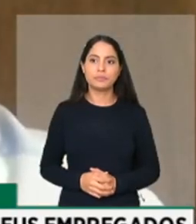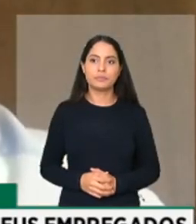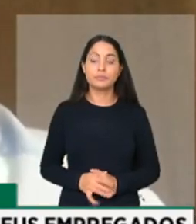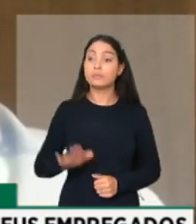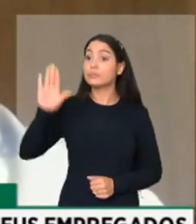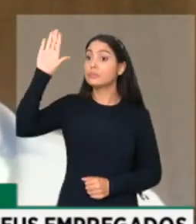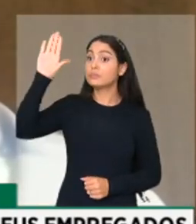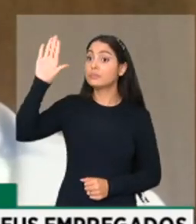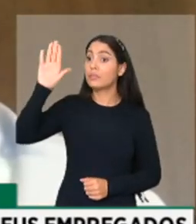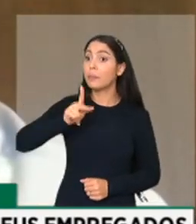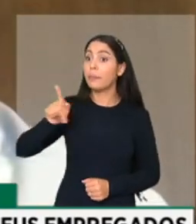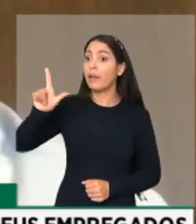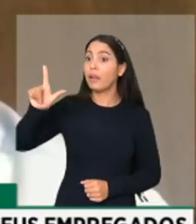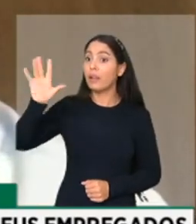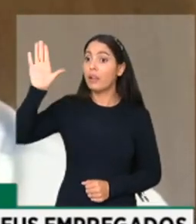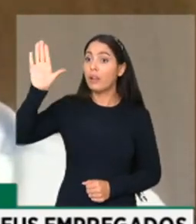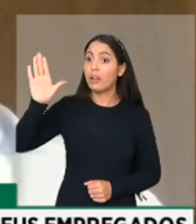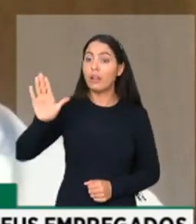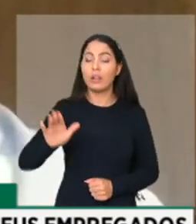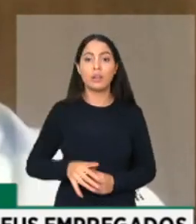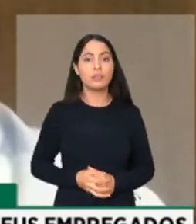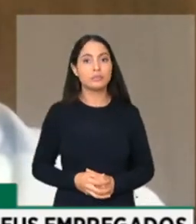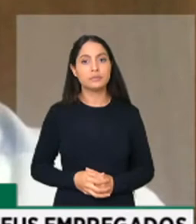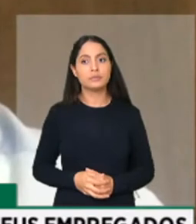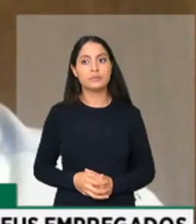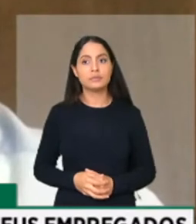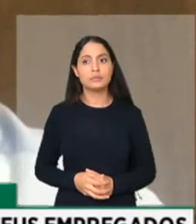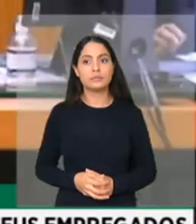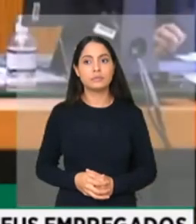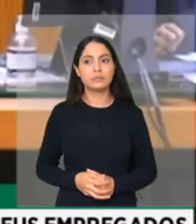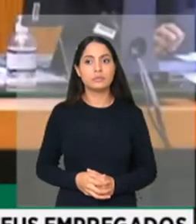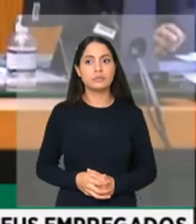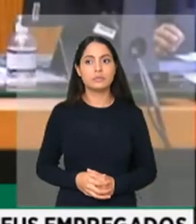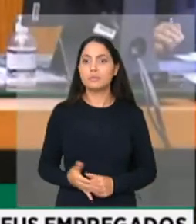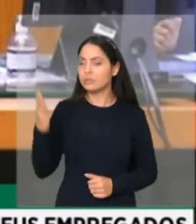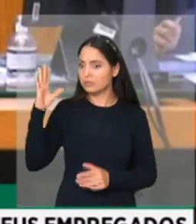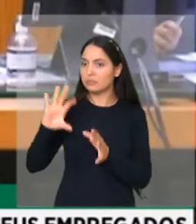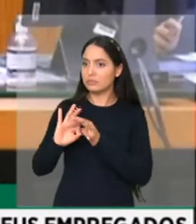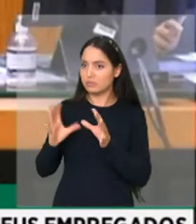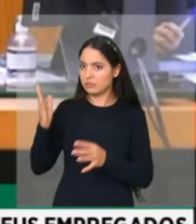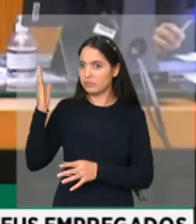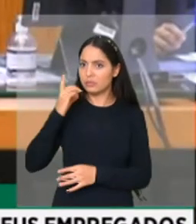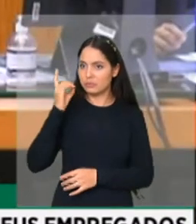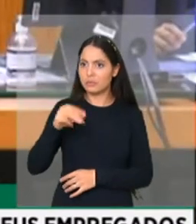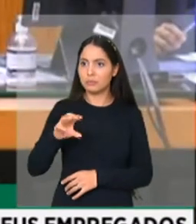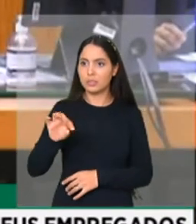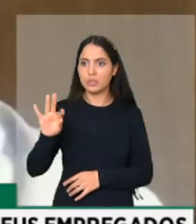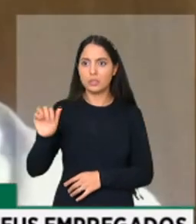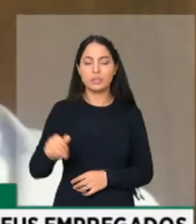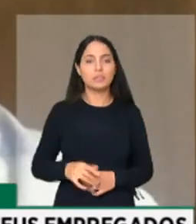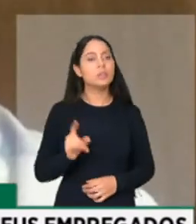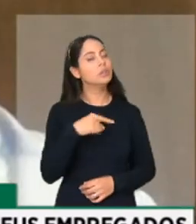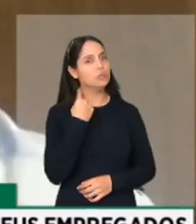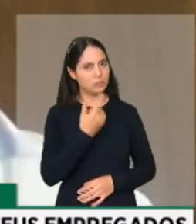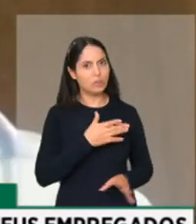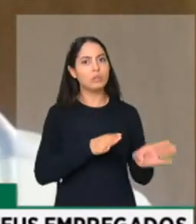PRESIDENTE, O PL... PL, SENHOR PRESIDENTE... O PL ORIENTA... [PRESIDENTE]: COM A PALAVRA V.EXA., DEPUTADO MOTTA. -- [DEPUTADO]: O PL ORIENTA SIM, SENHOR PRESIDENTE. AO CONTRÁRIO DO QUE ESTÁ DIZENDO O COLEGA QUE USOU A PALAVRA ANTERIORMENTE,